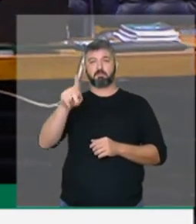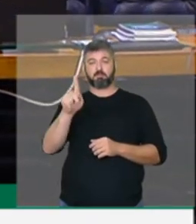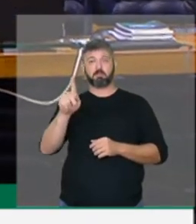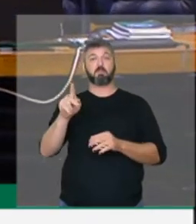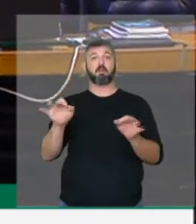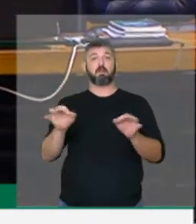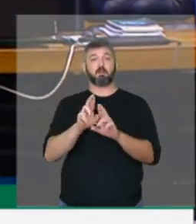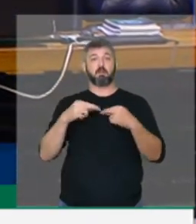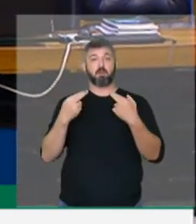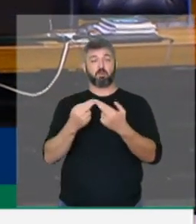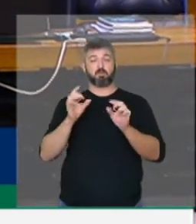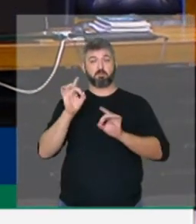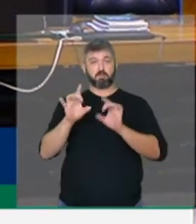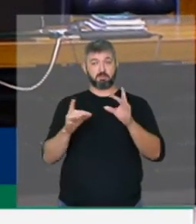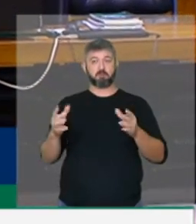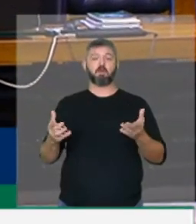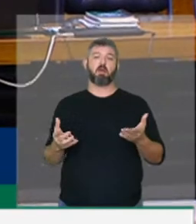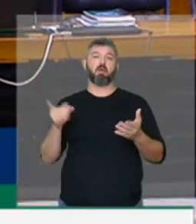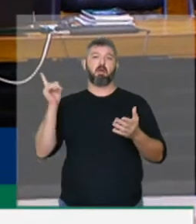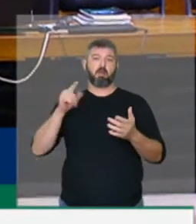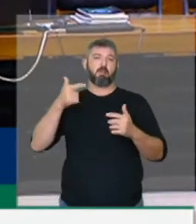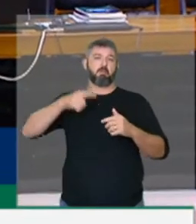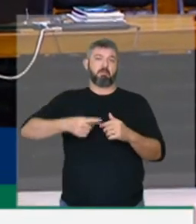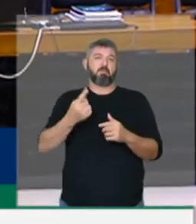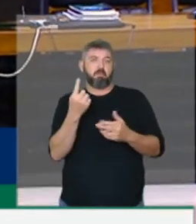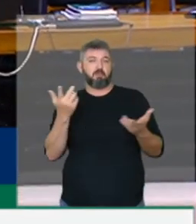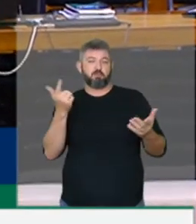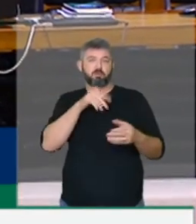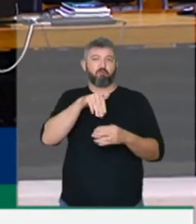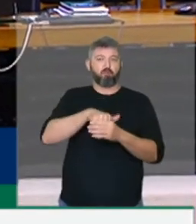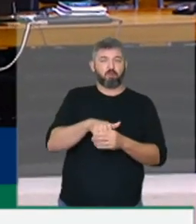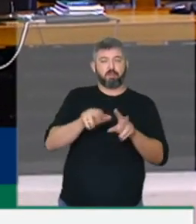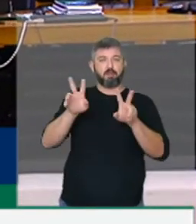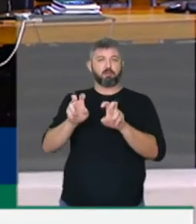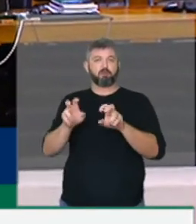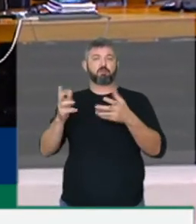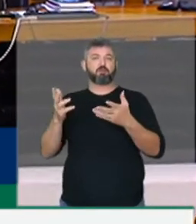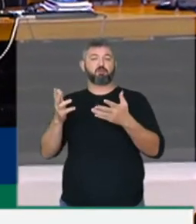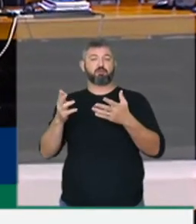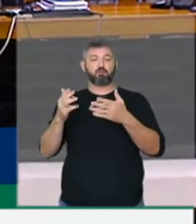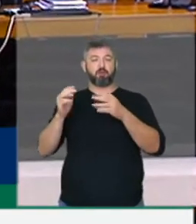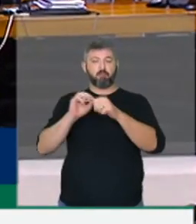EDUARDO BISMARCK TERMINA ESTA SESSÃO EXTRAORDINÁRIA MAIS UMA DAQUELAS DESTINADAS A VOTAÇÕES RELACIONADAS AO ENFRENTAMENTO DA COVID-19. DEPUTADOS CONCLUÍRAM A